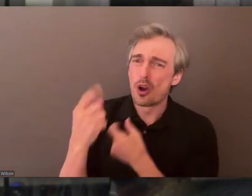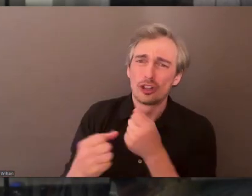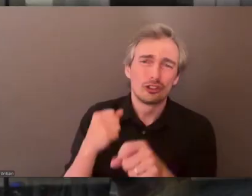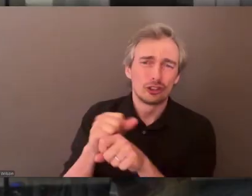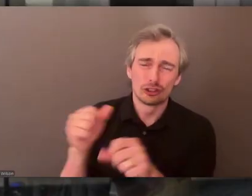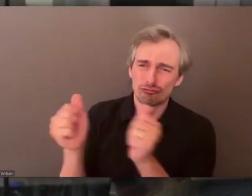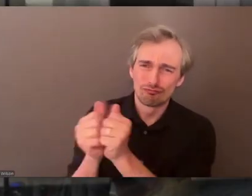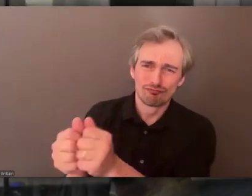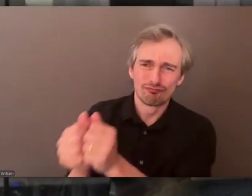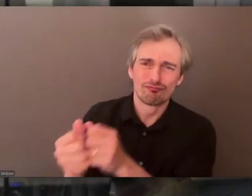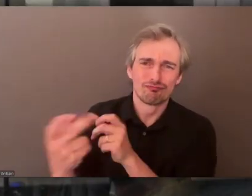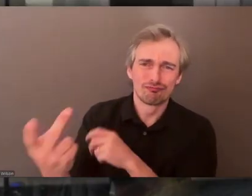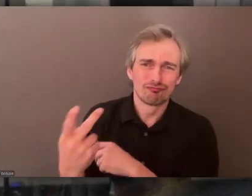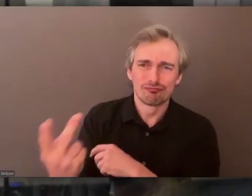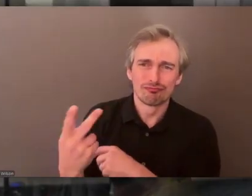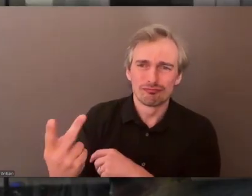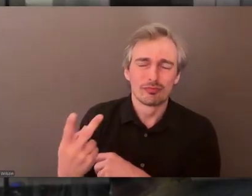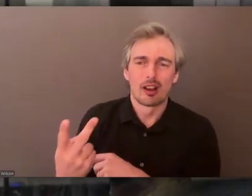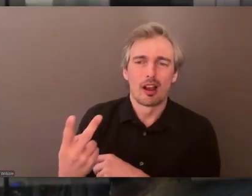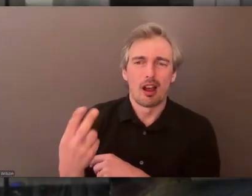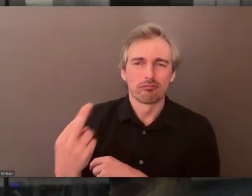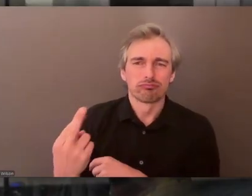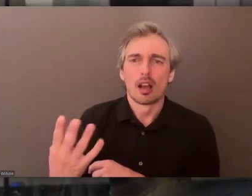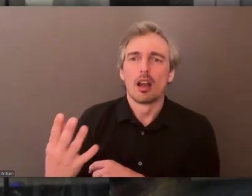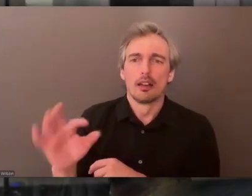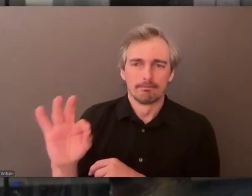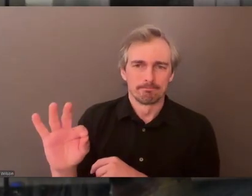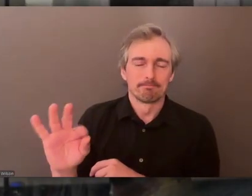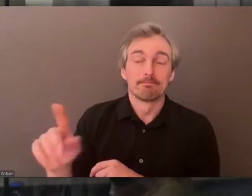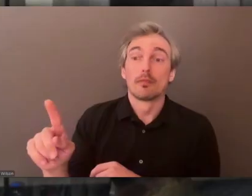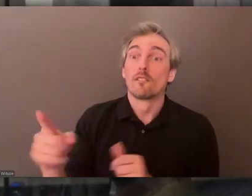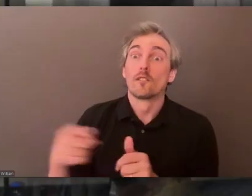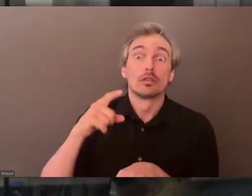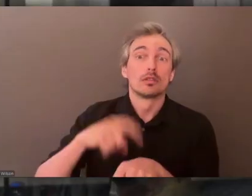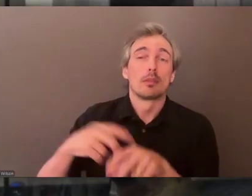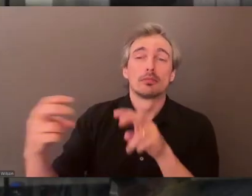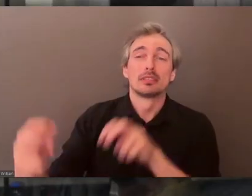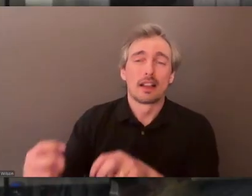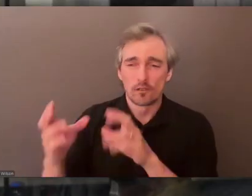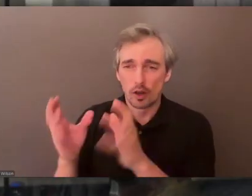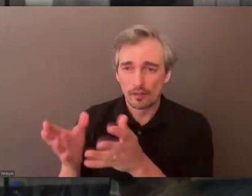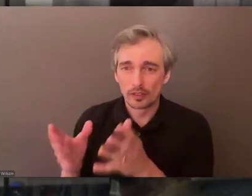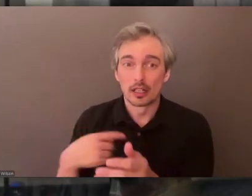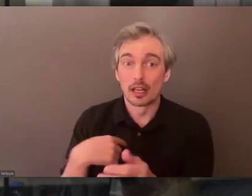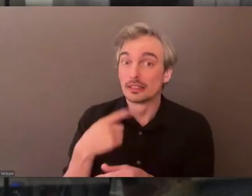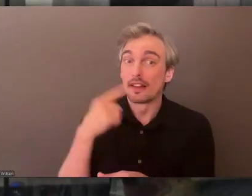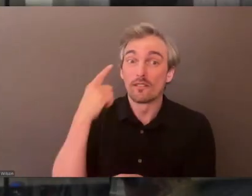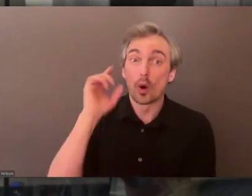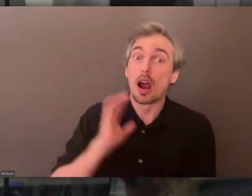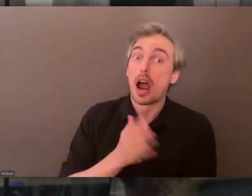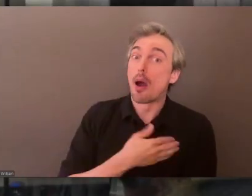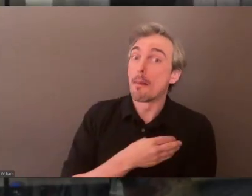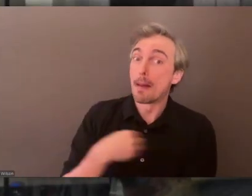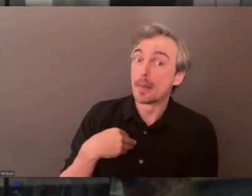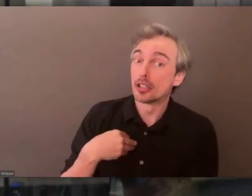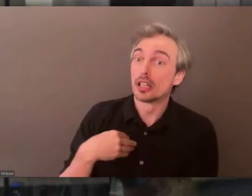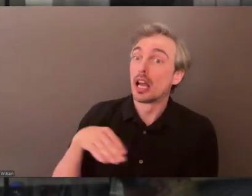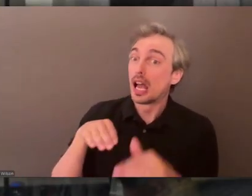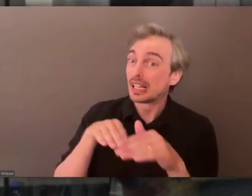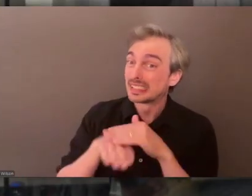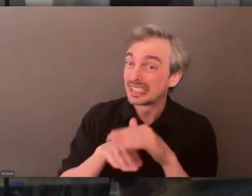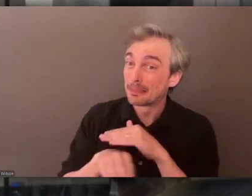そして最初に話をしたとき、私は彼にこう言いました... 私たち のメンバ ーにとって、アクセシビリティはセキュリティリスクです。